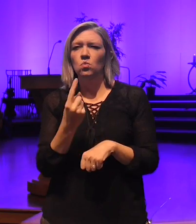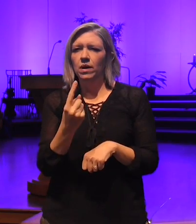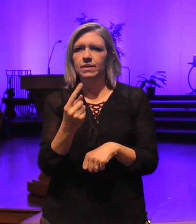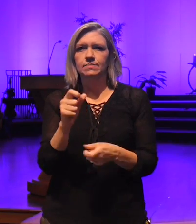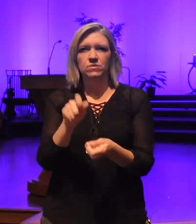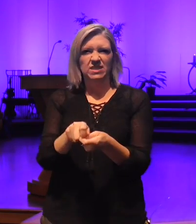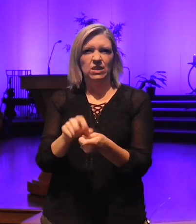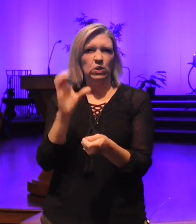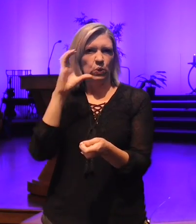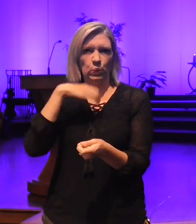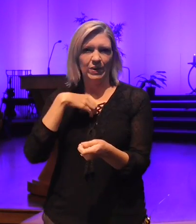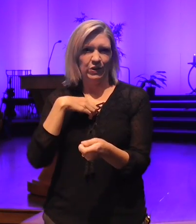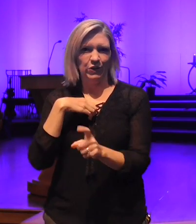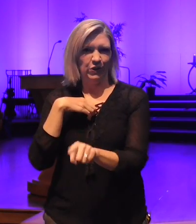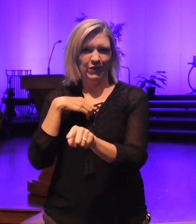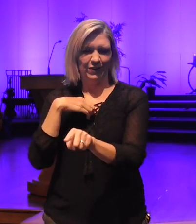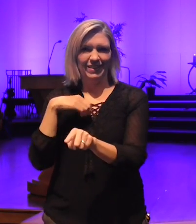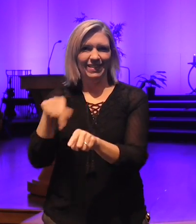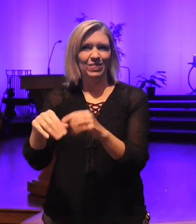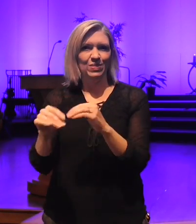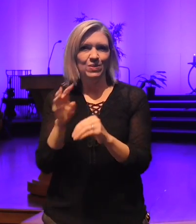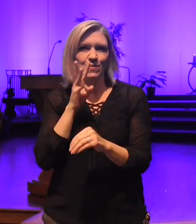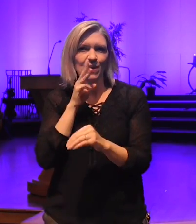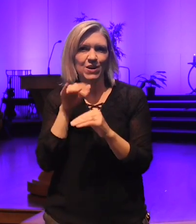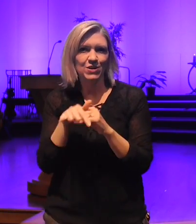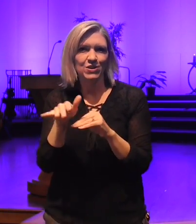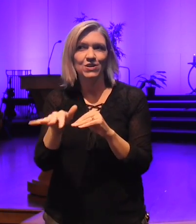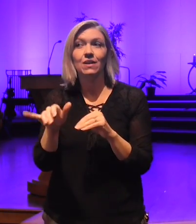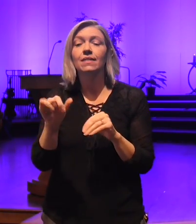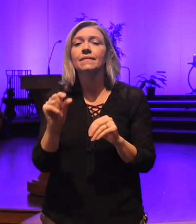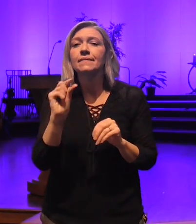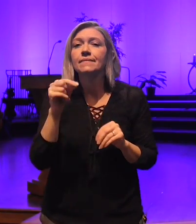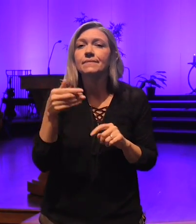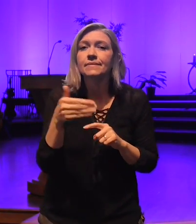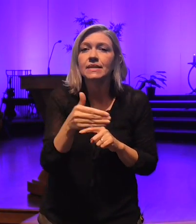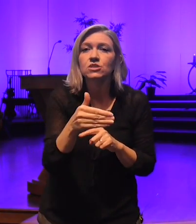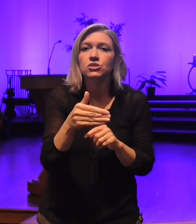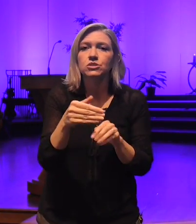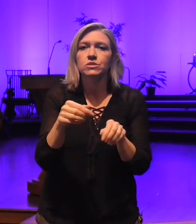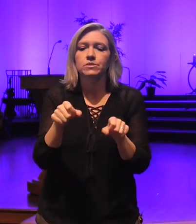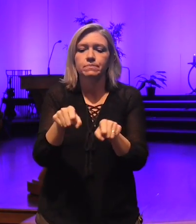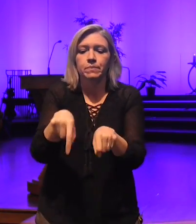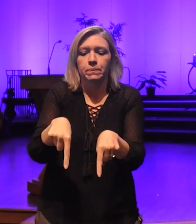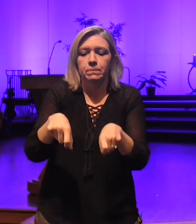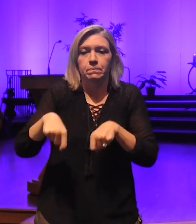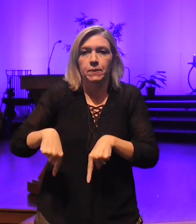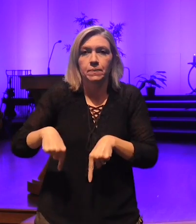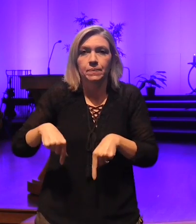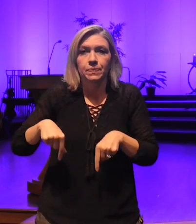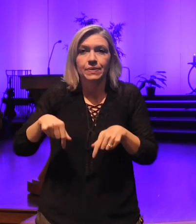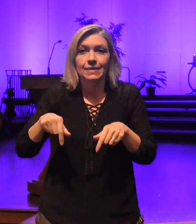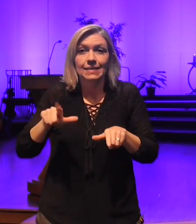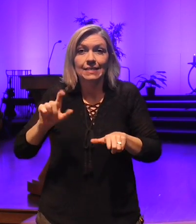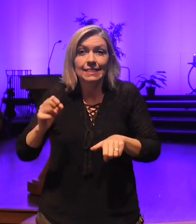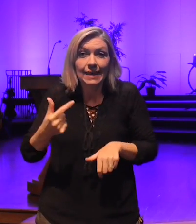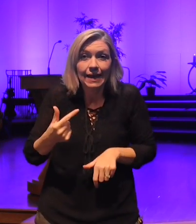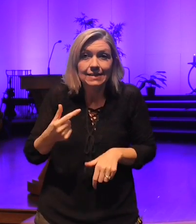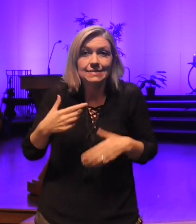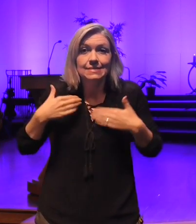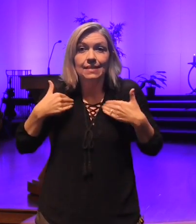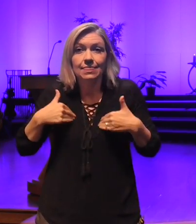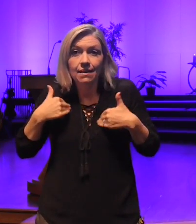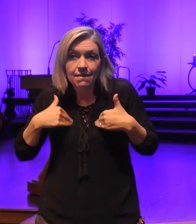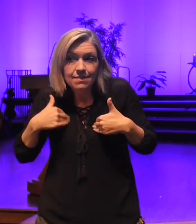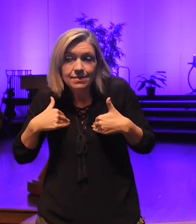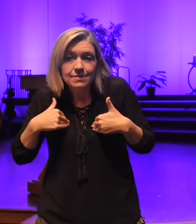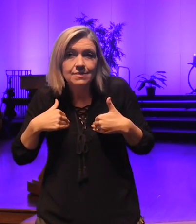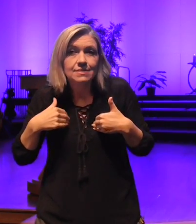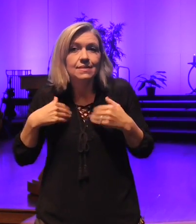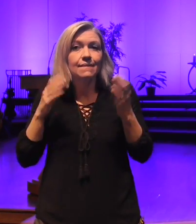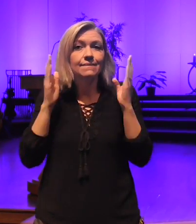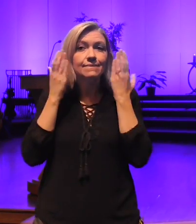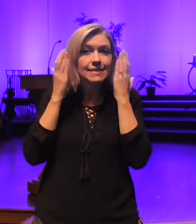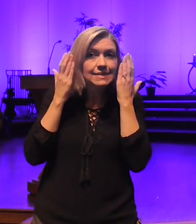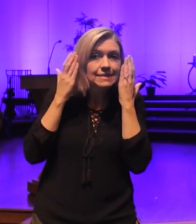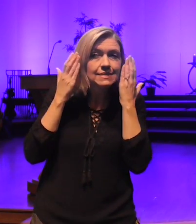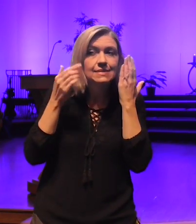había en el agua un pececito al que le habían crecido patas y pulmones para acompañar a las aletas y branquias